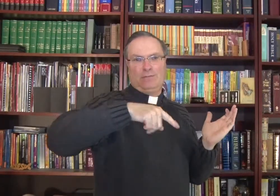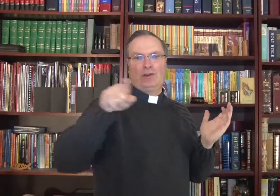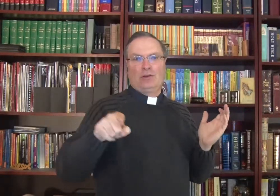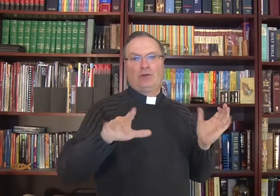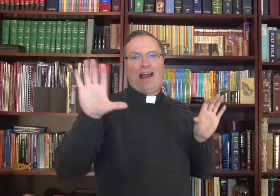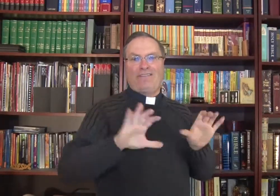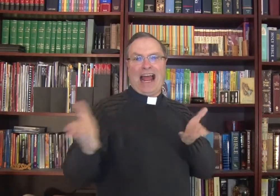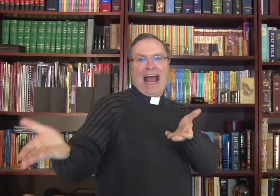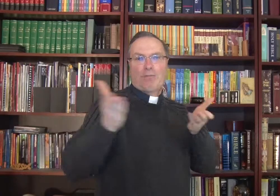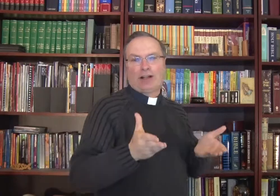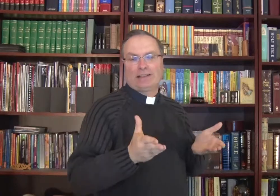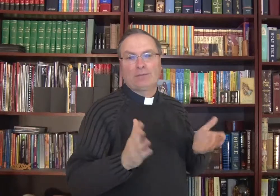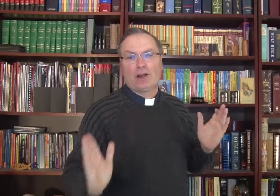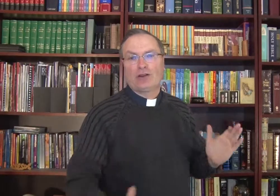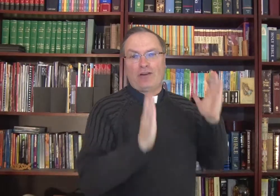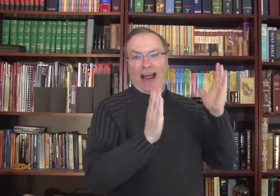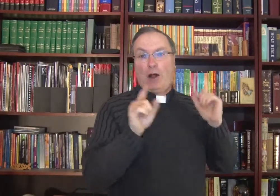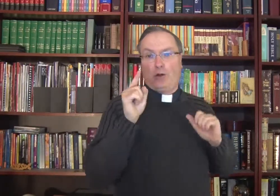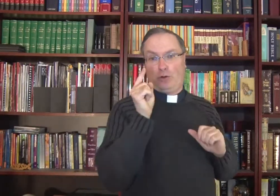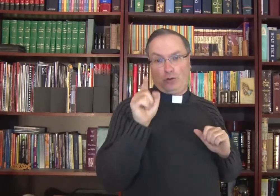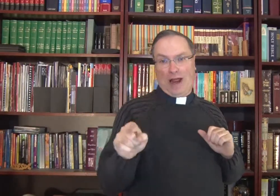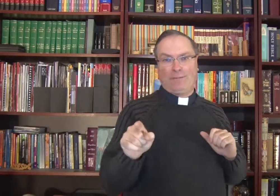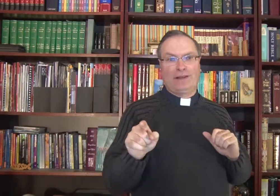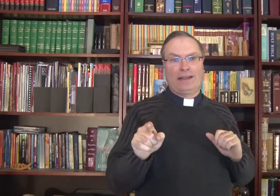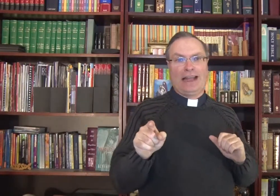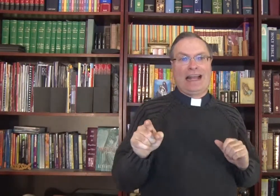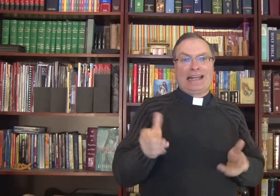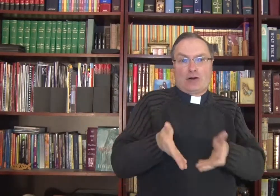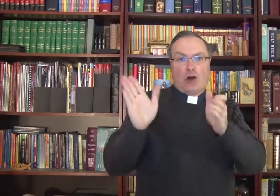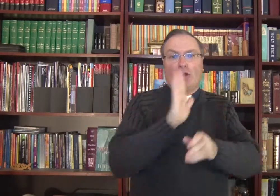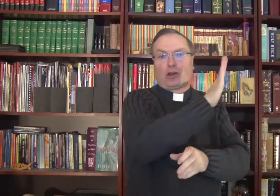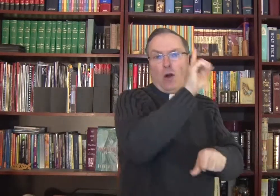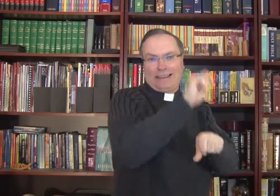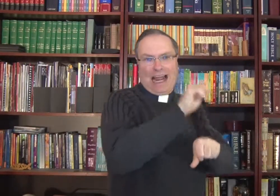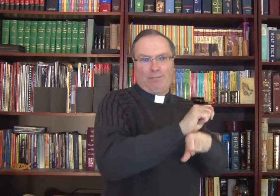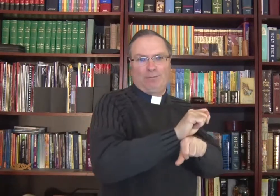Tu as fait apporter devant toi les coupes de son temple